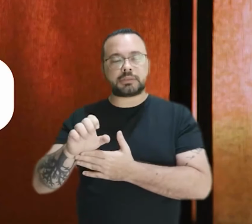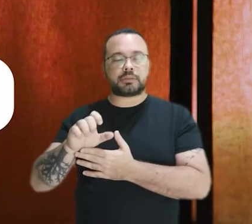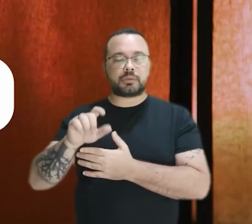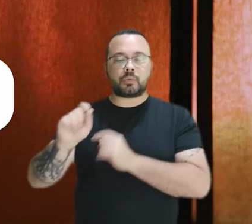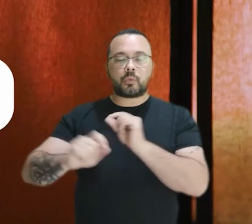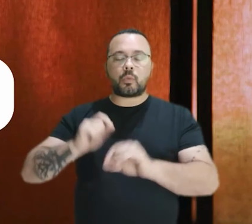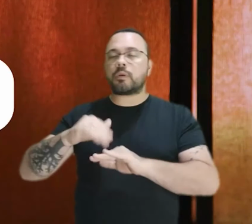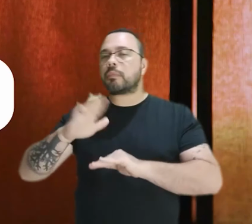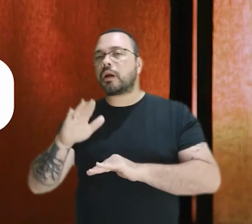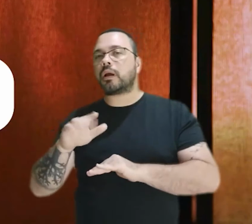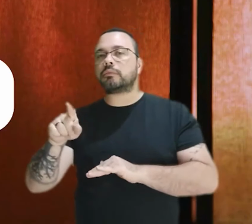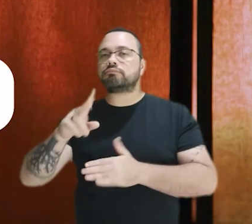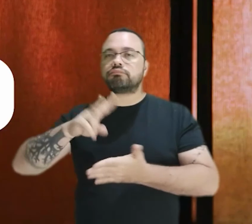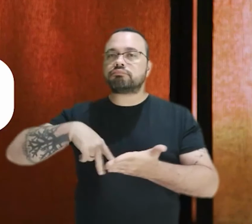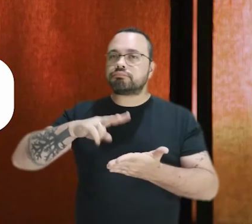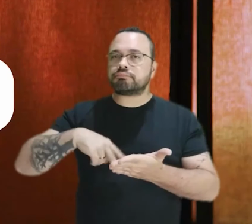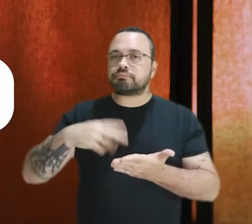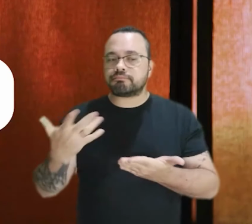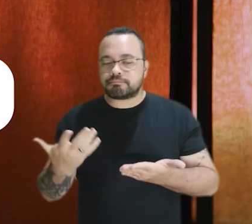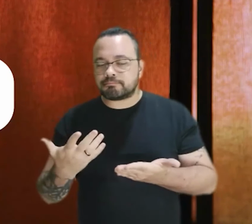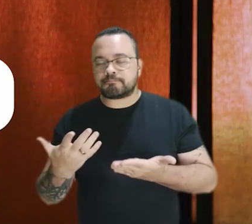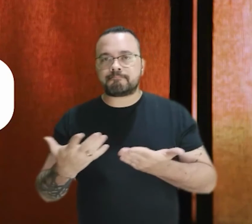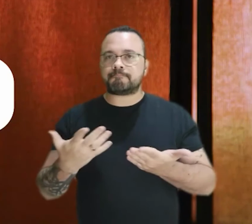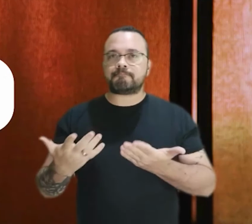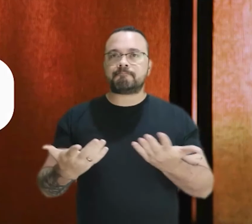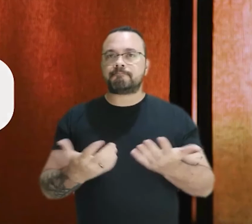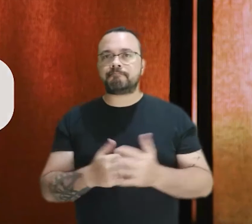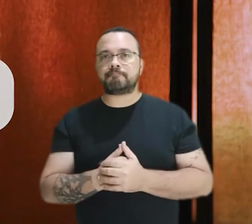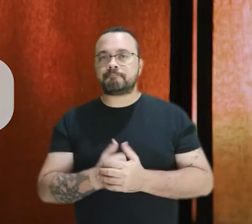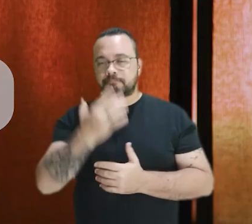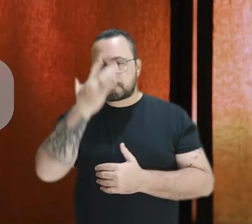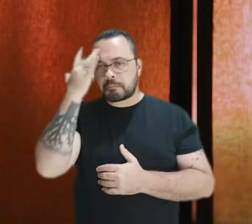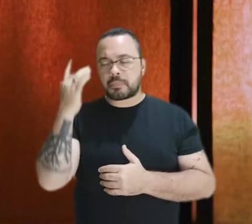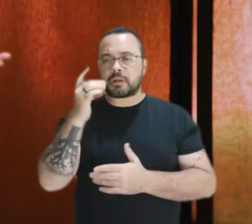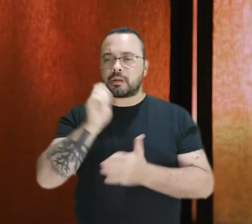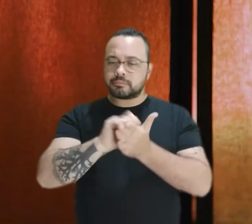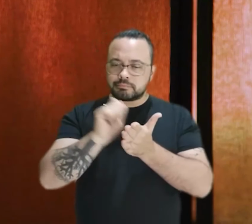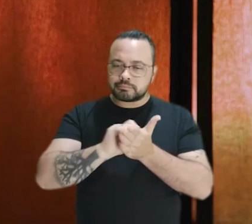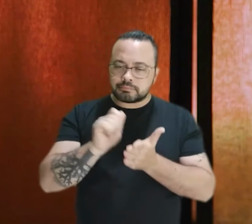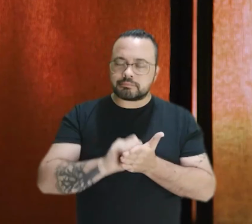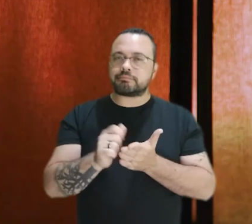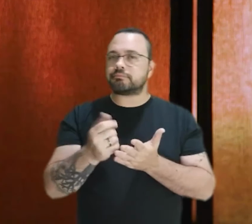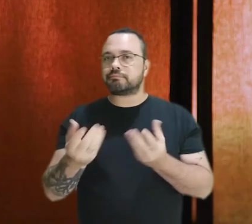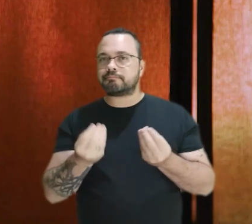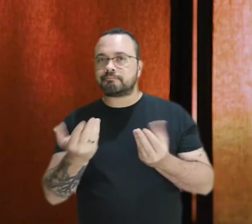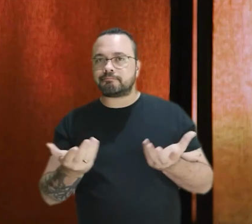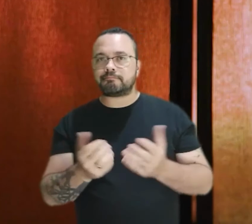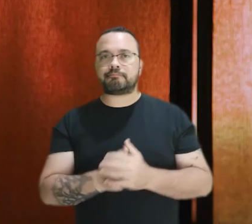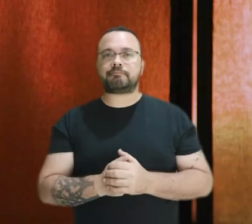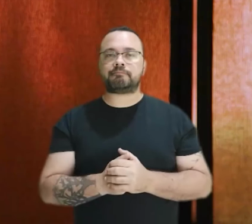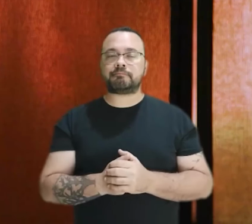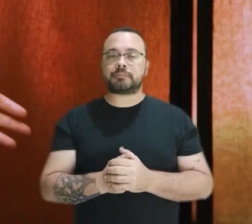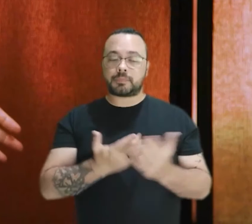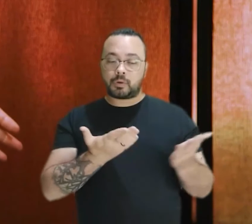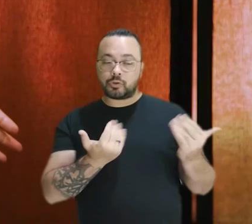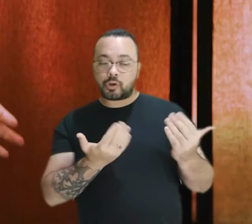tem lido, assim, de... autores, escritores e escritoras, jovens?